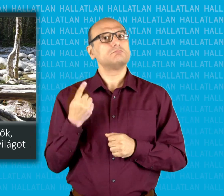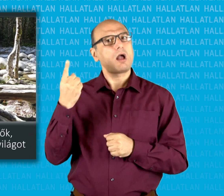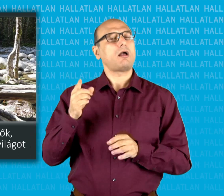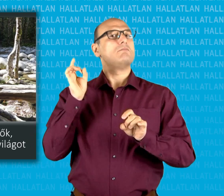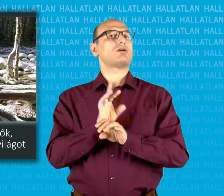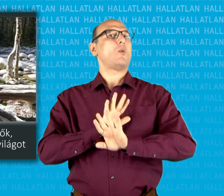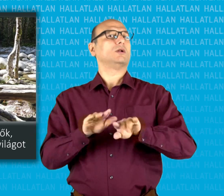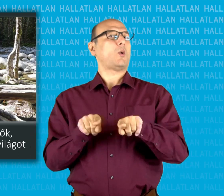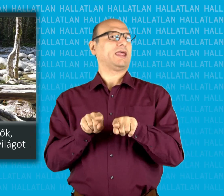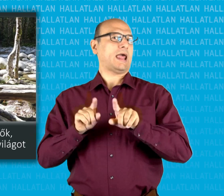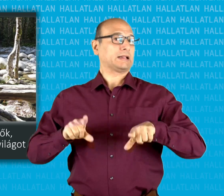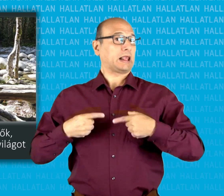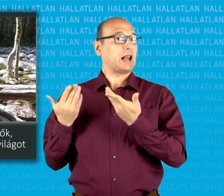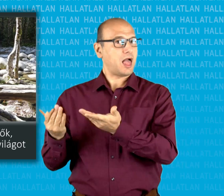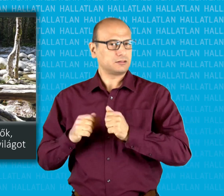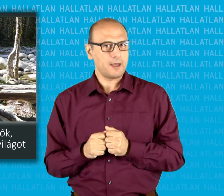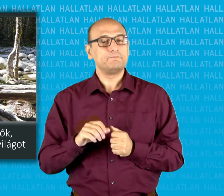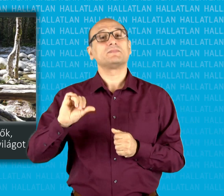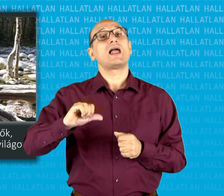nagyon élvezzük ezt a kötetlenséget – mondta boldogan a családanya.